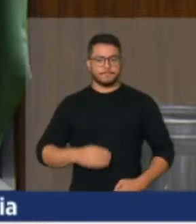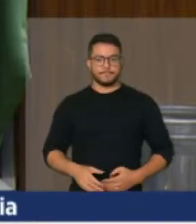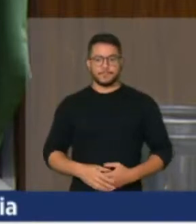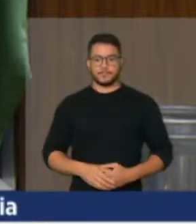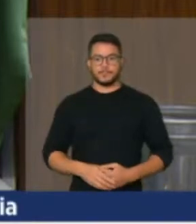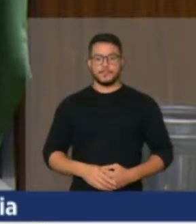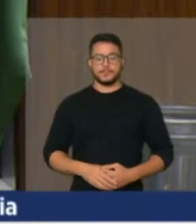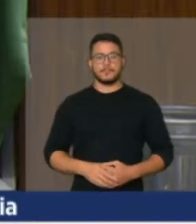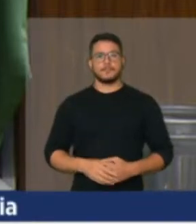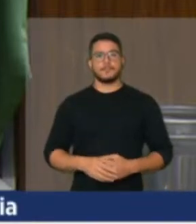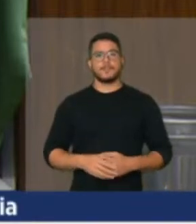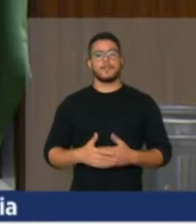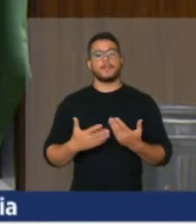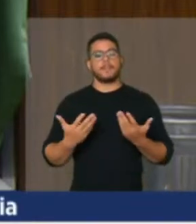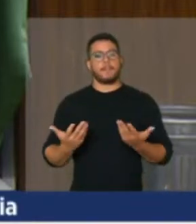MINISTRO PAULO GUEDES DEVE SER